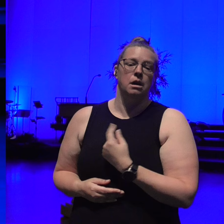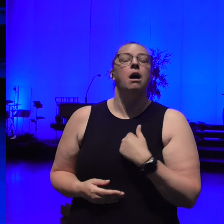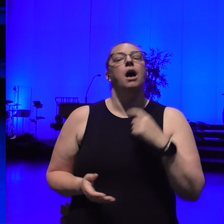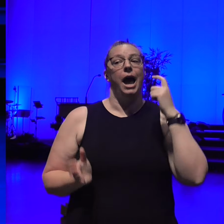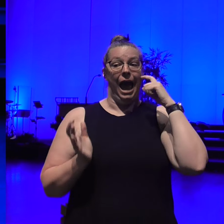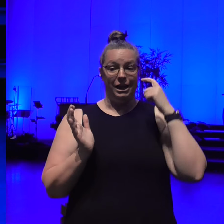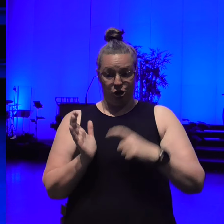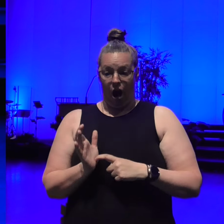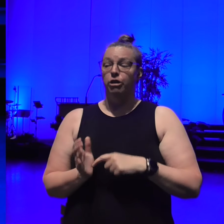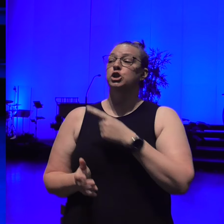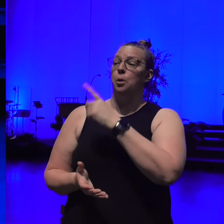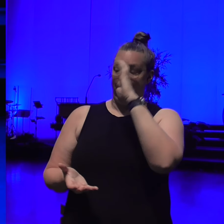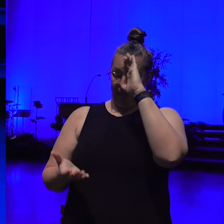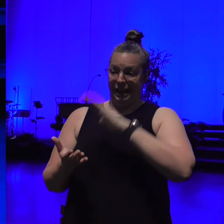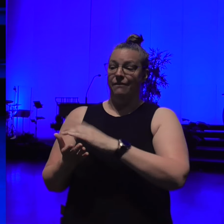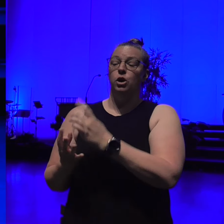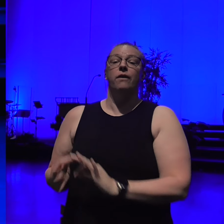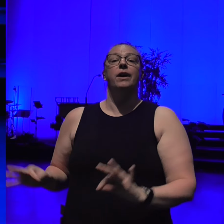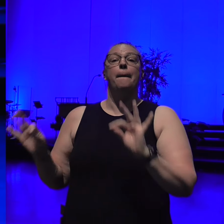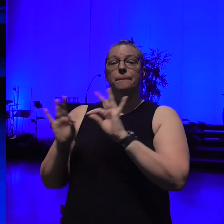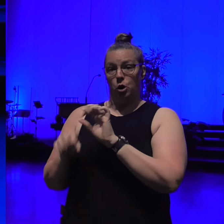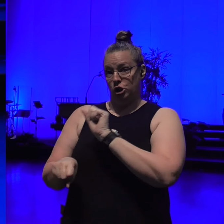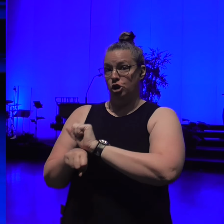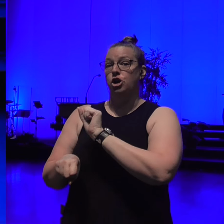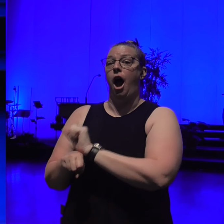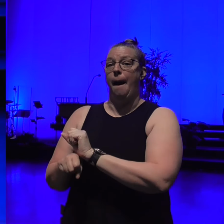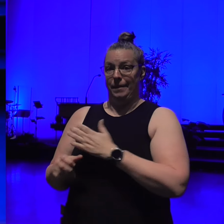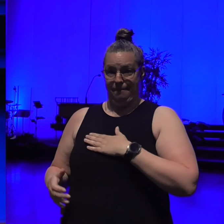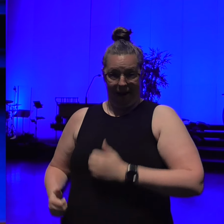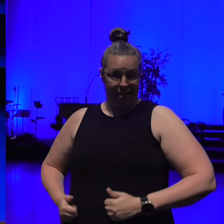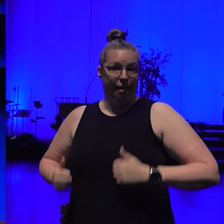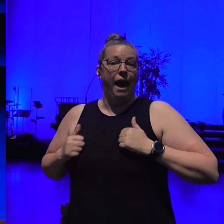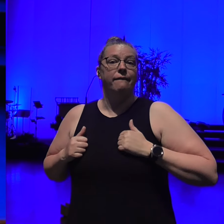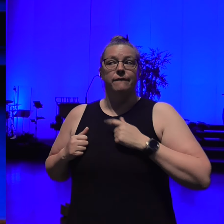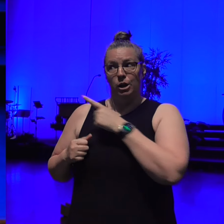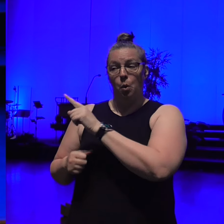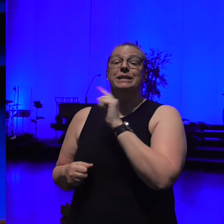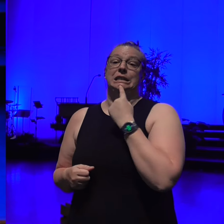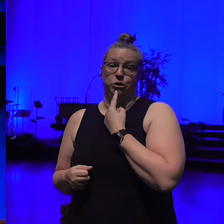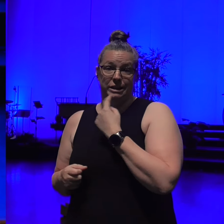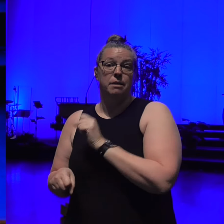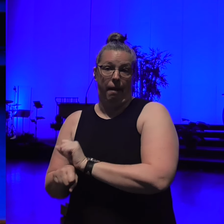que crees que tienes un trabajo importante que hacer en mi vida y que te tomas tu trabajo en serio